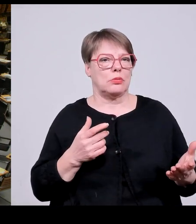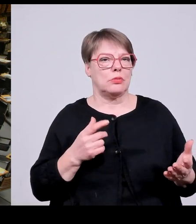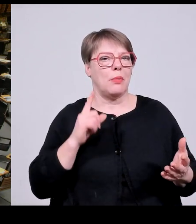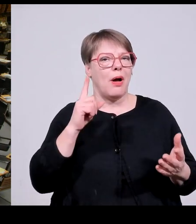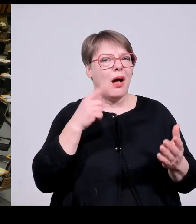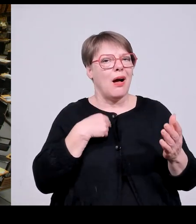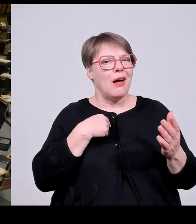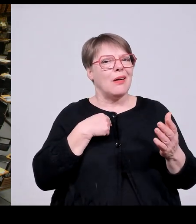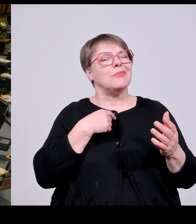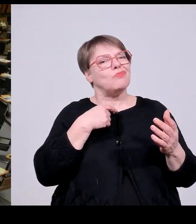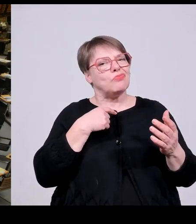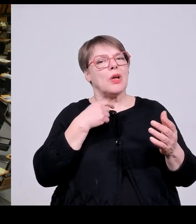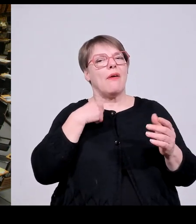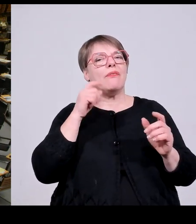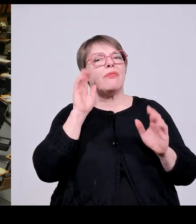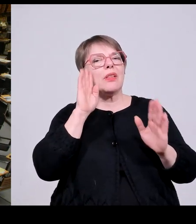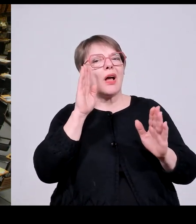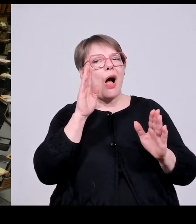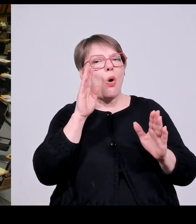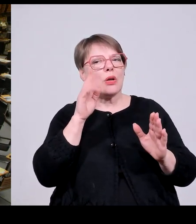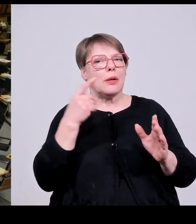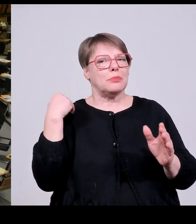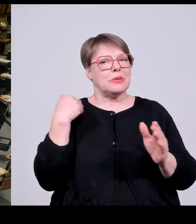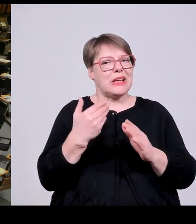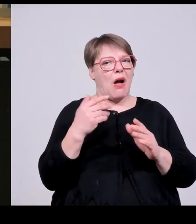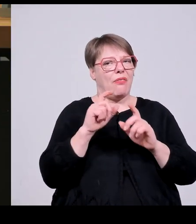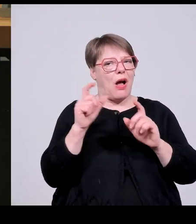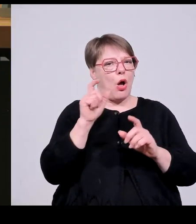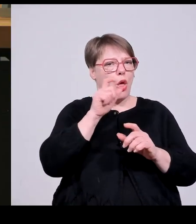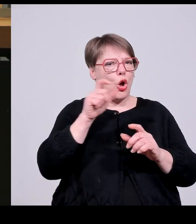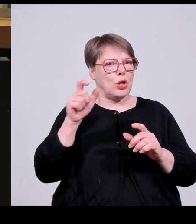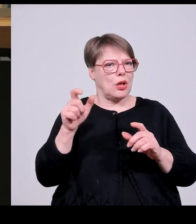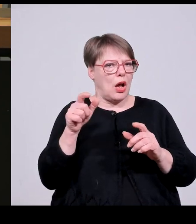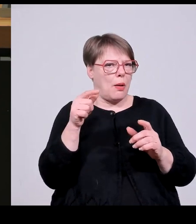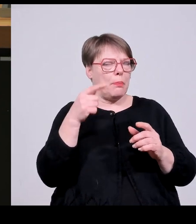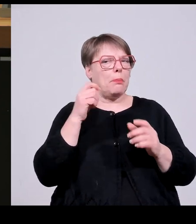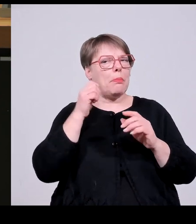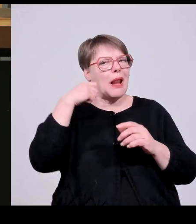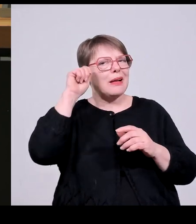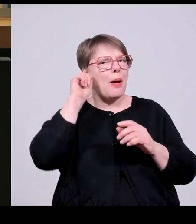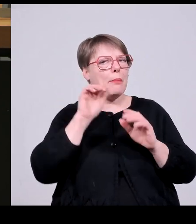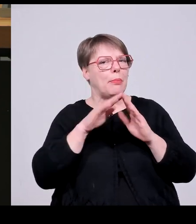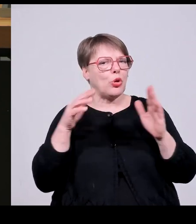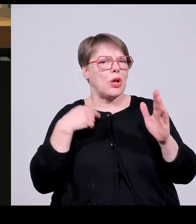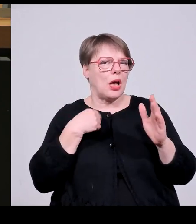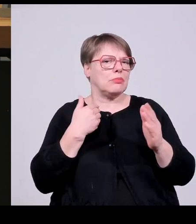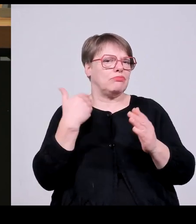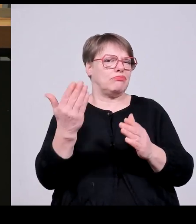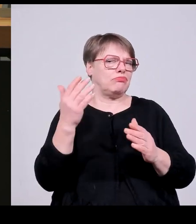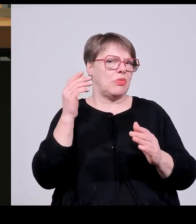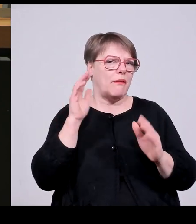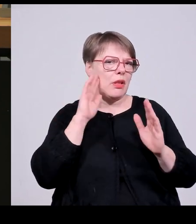Frau Präsidentin, meine sehr verehrten Damen und Herren! Es heißt im Zusammenhang mit politischem Engagement, dass man in der Lage sein